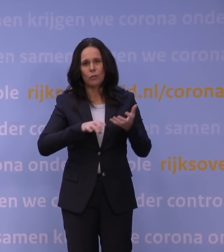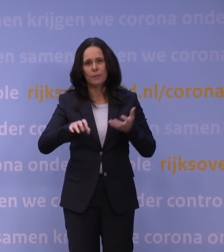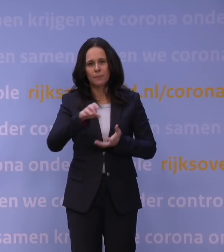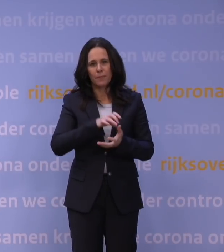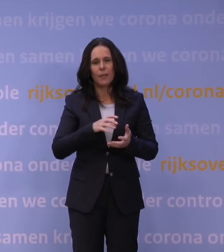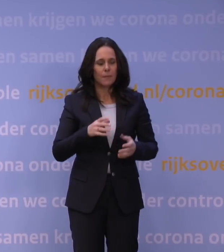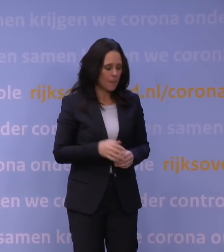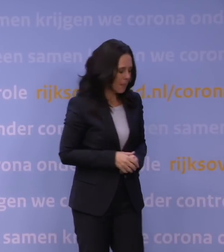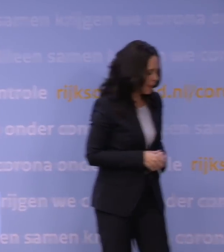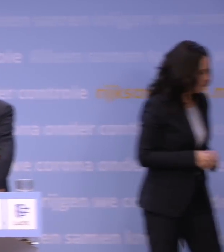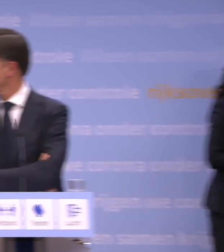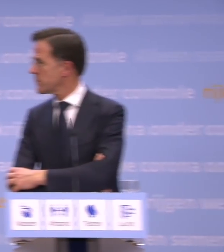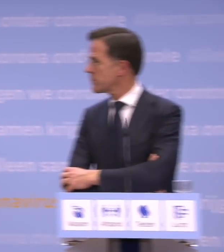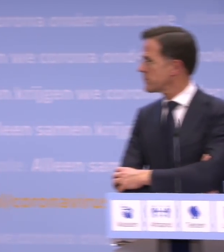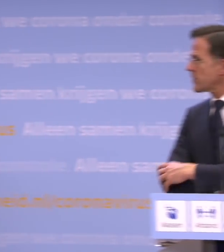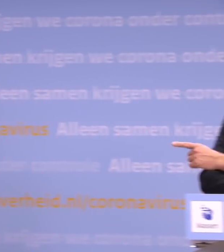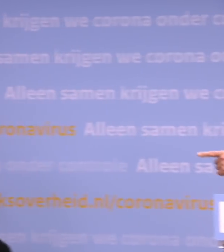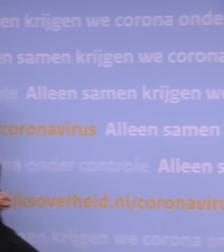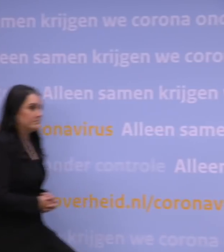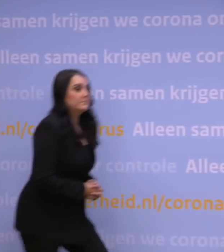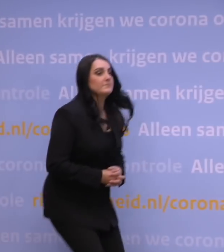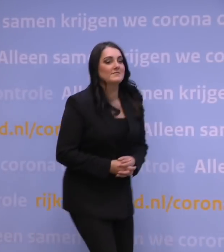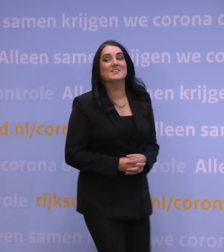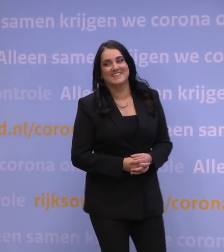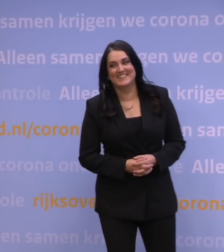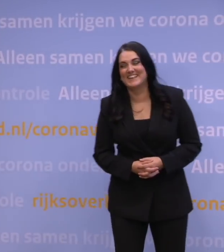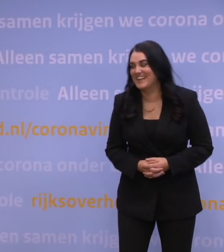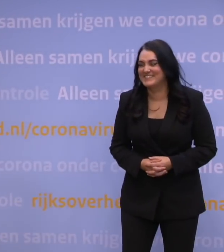Dat wordt veel gedacht, maar kijk... O, excuus!